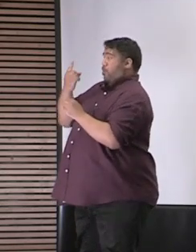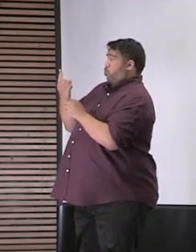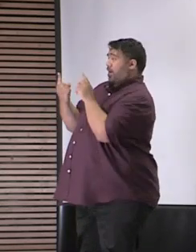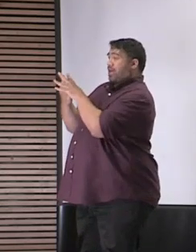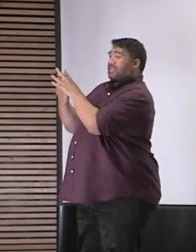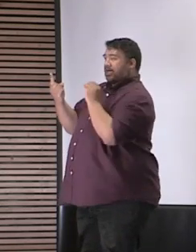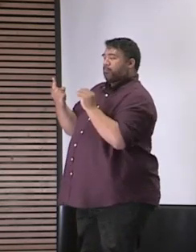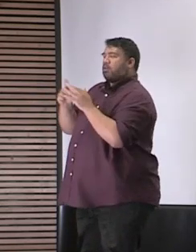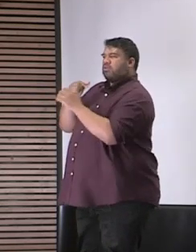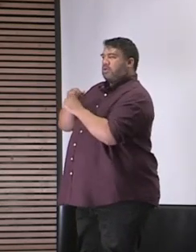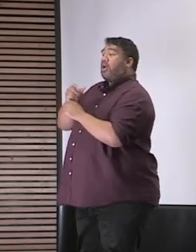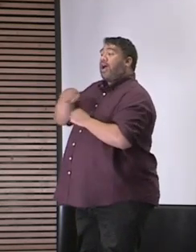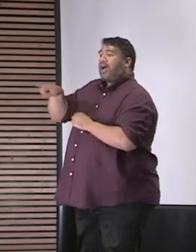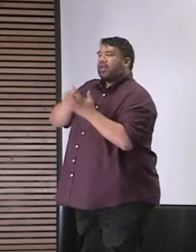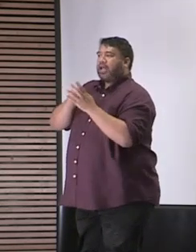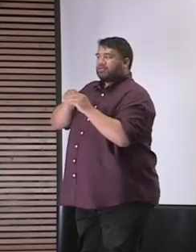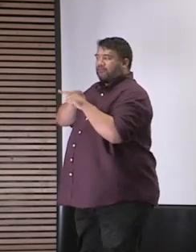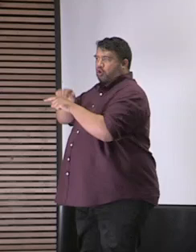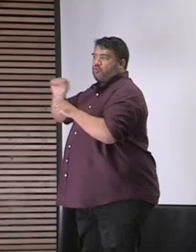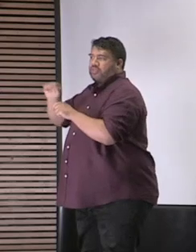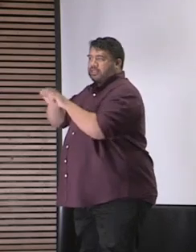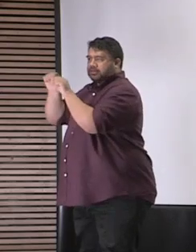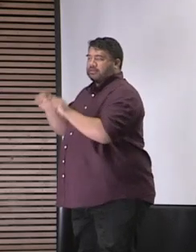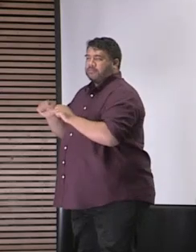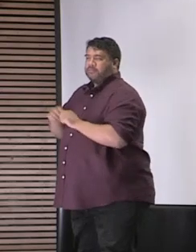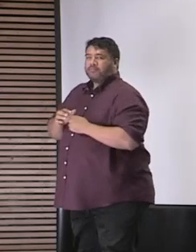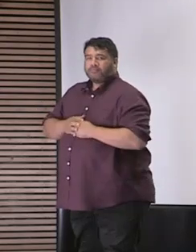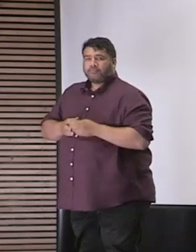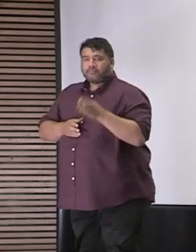Solo para señalar que las pruebas no comienzan en un laboratorio a menos que el laboratorio esté acreditado, certificado y que su proceso de